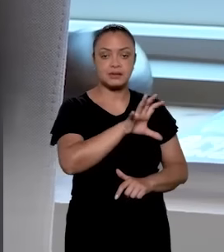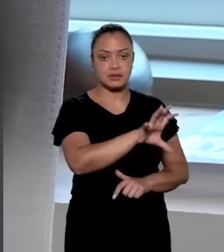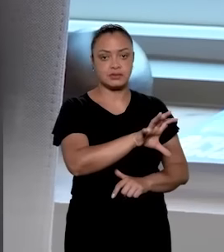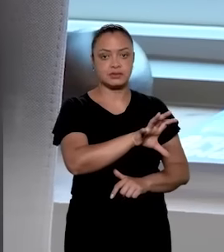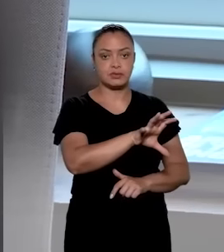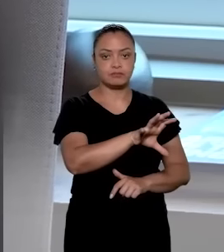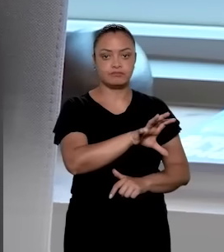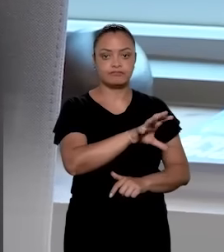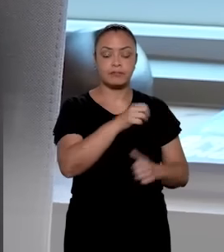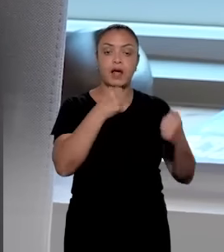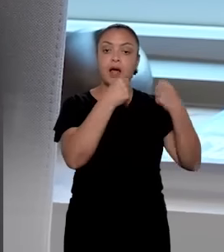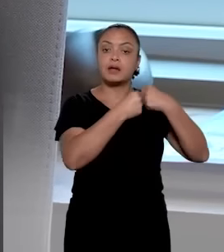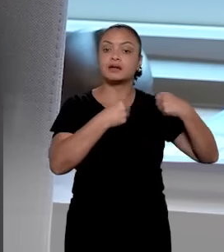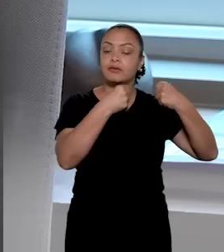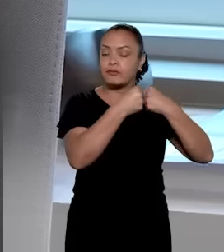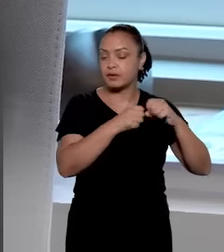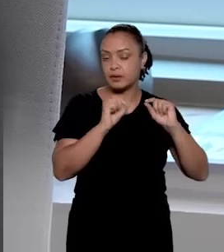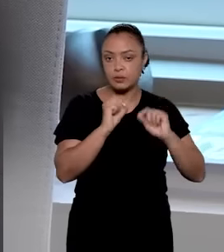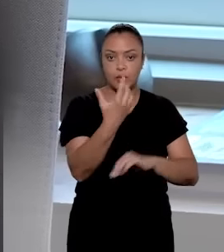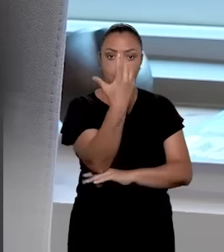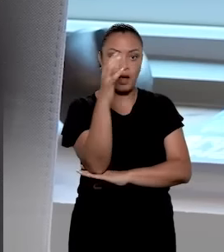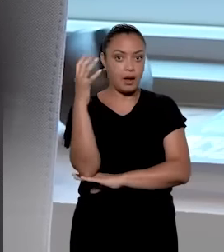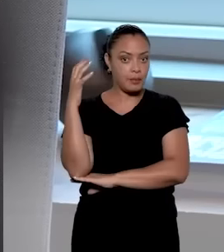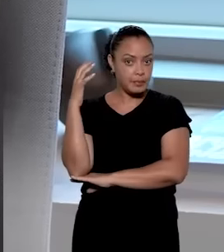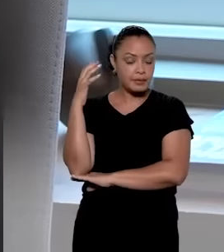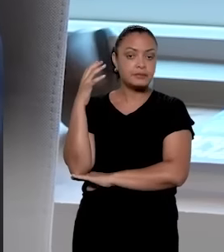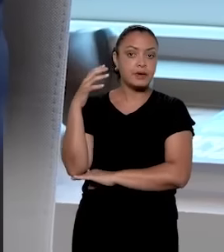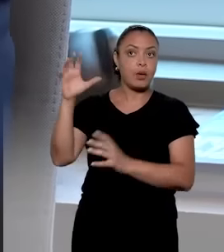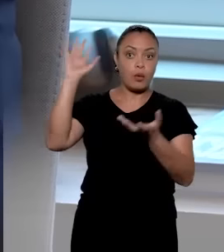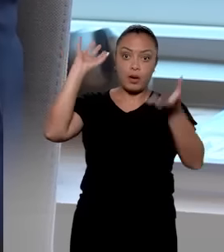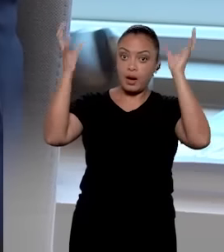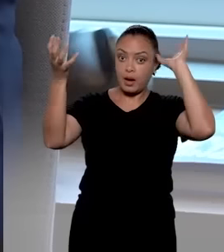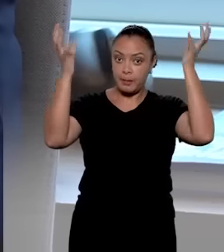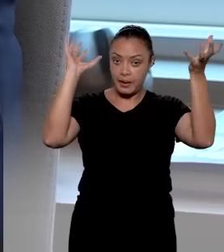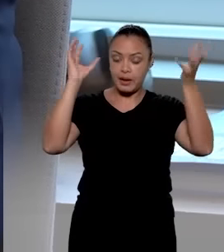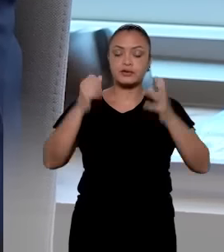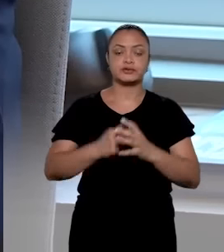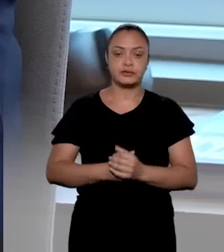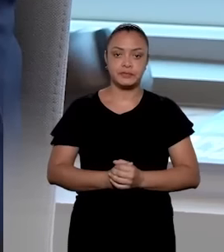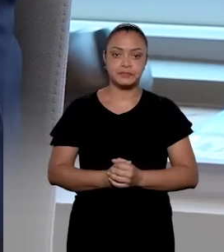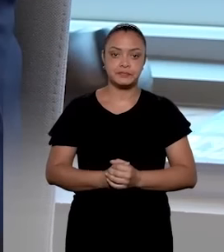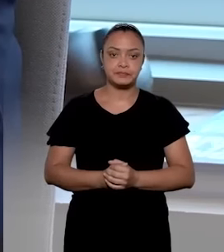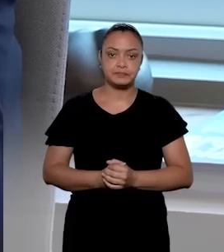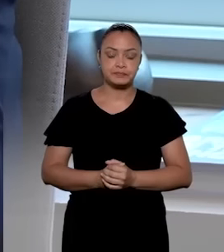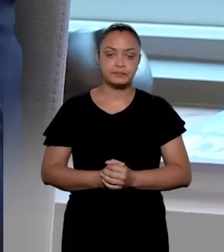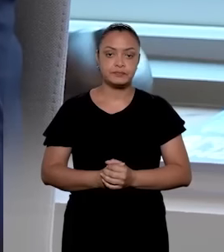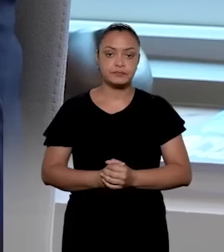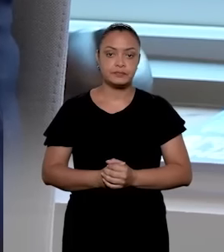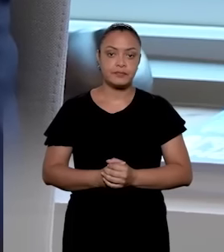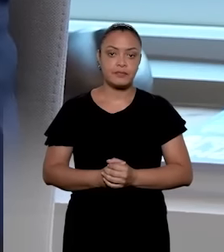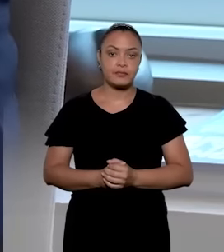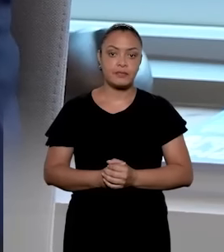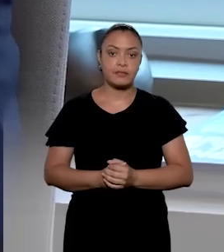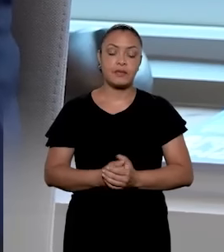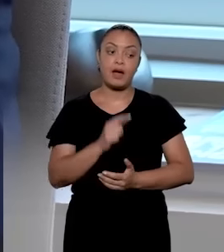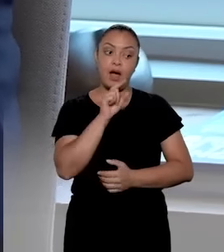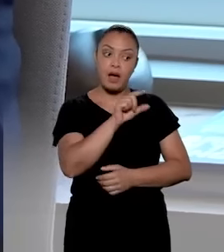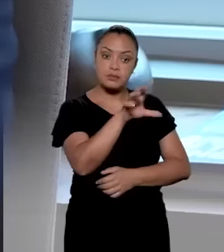defendendo a questão ambiental e climática com tecnologia, não é? Fazendo com que essa região,